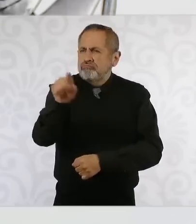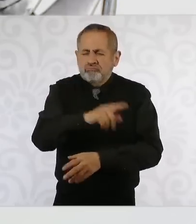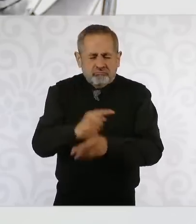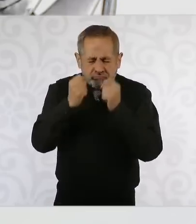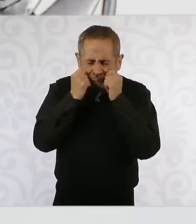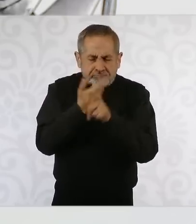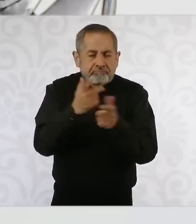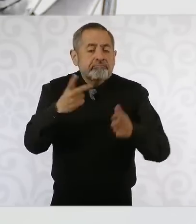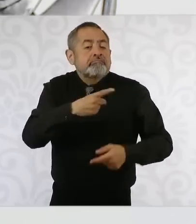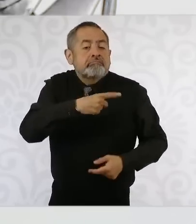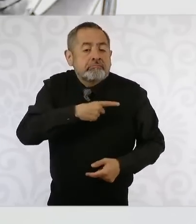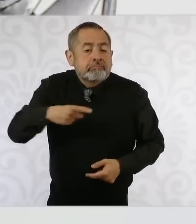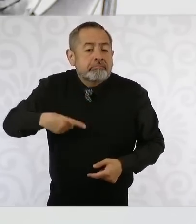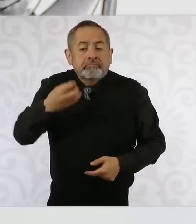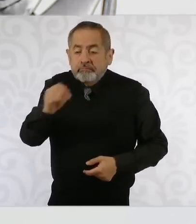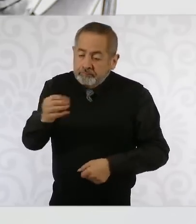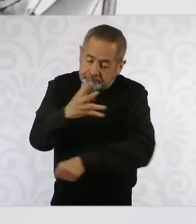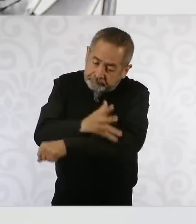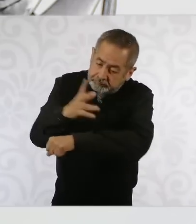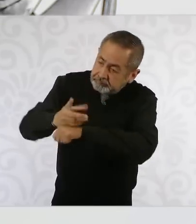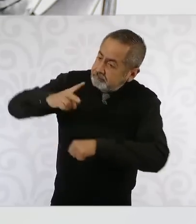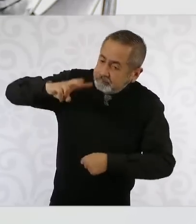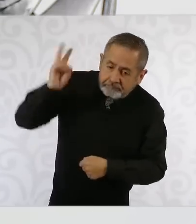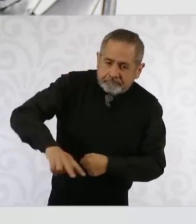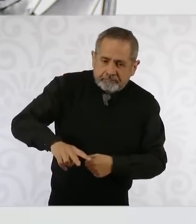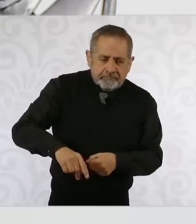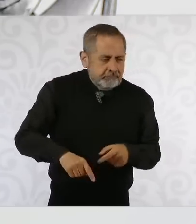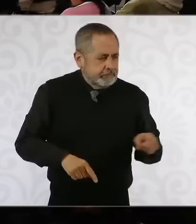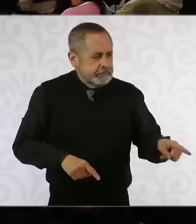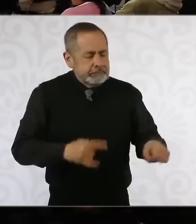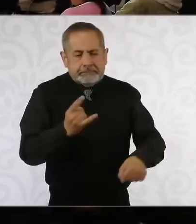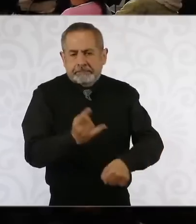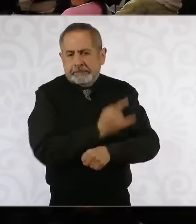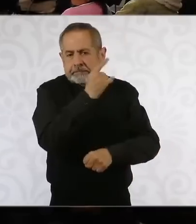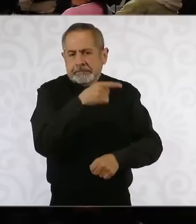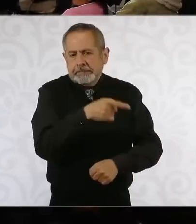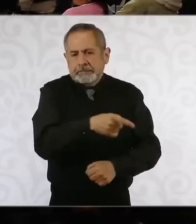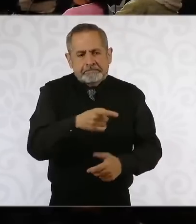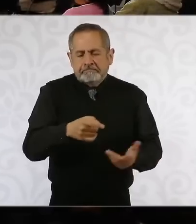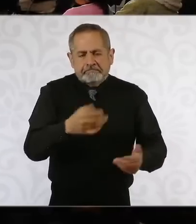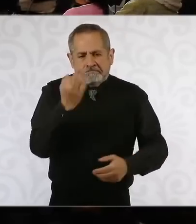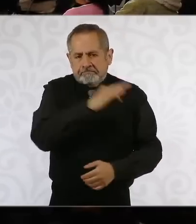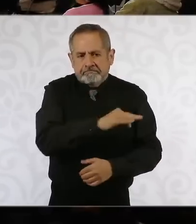dar información veraz adelante Ahora sí sobre el tema a ver